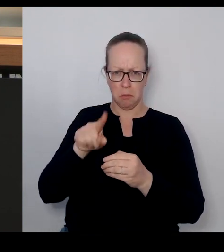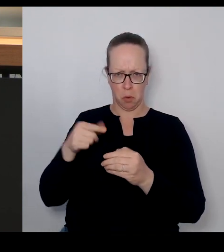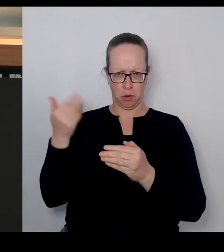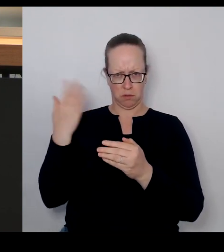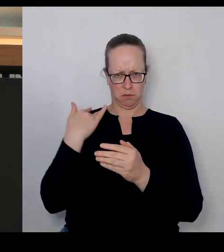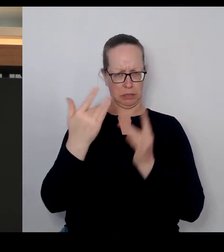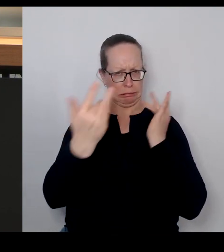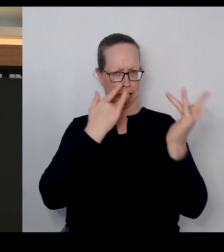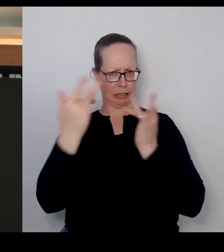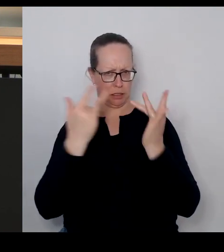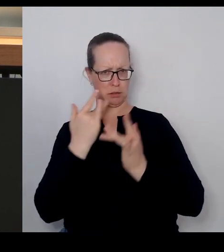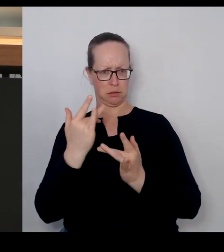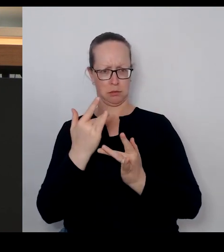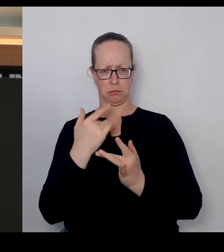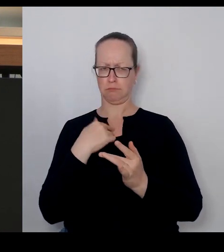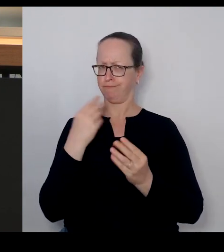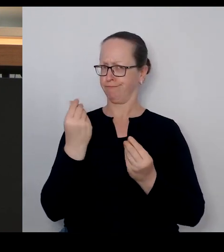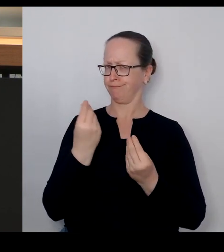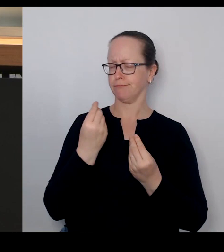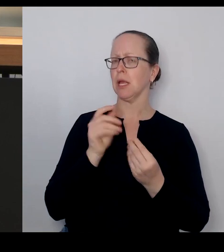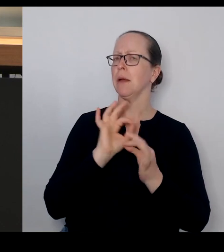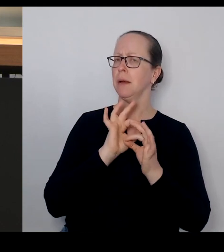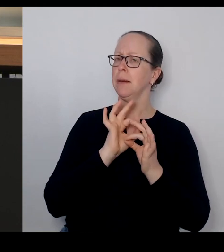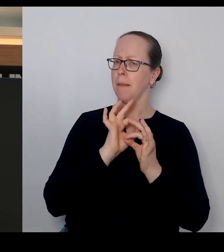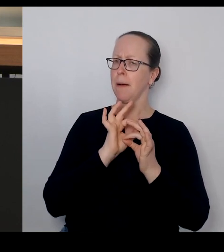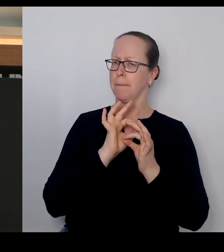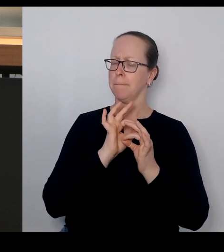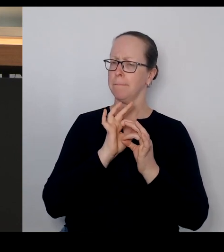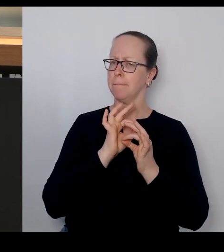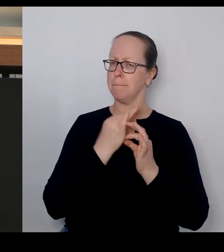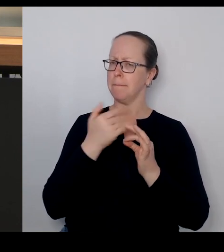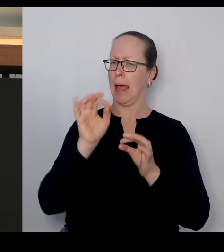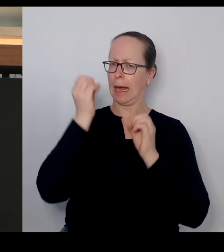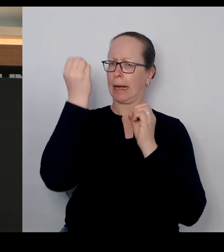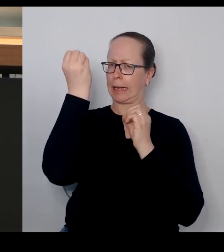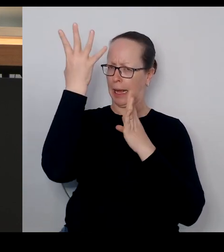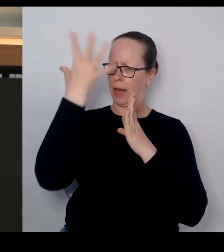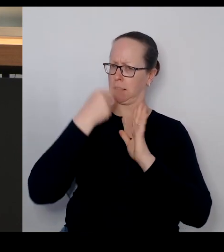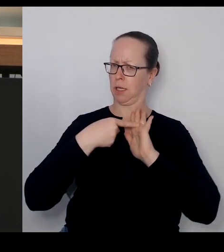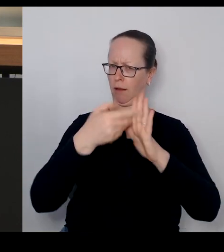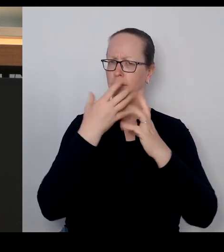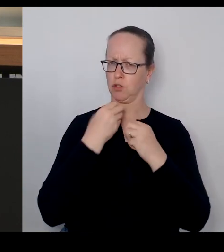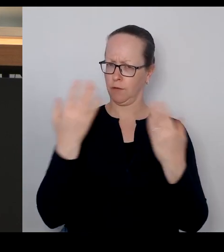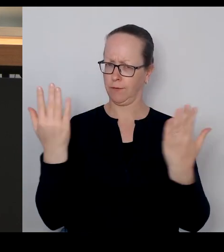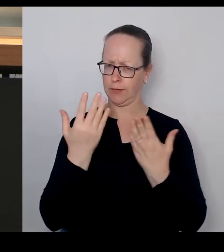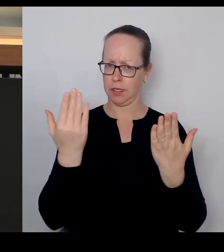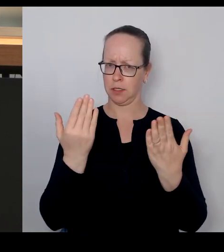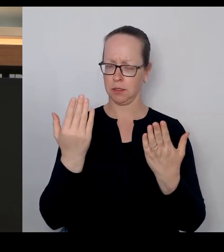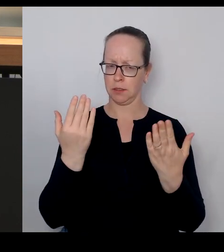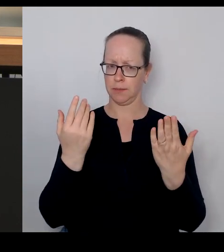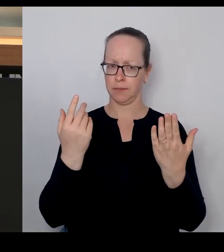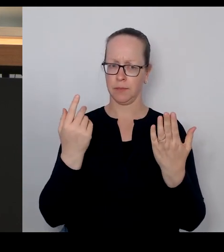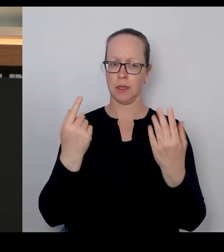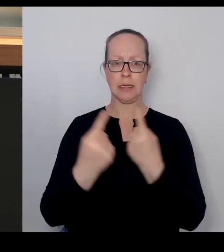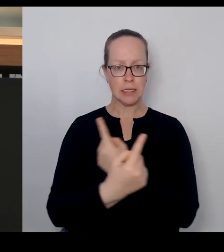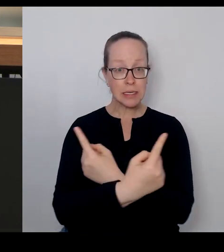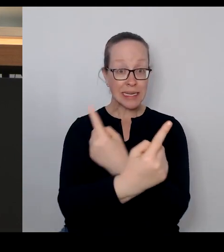Es ist es nicht so, dass Sie sozusagen in Ihrer Regierungszeit nichts getan haben, um diese diese Rekommunalisierung zu umzusetzen.